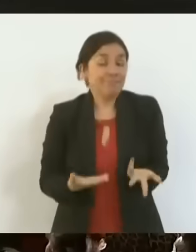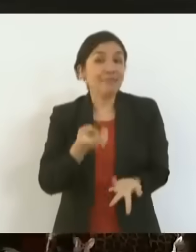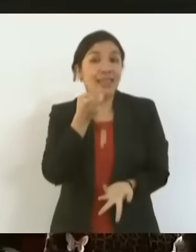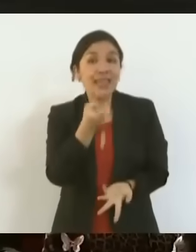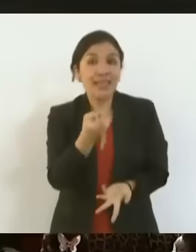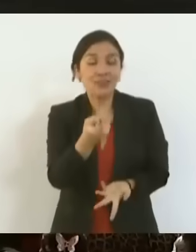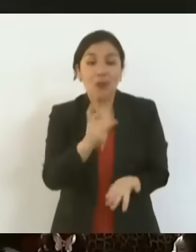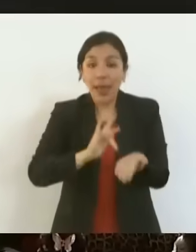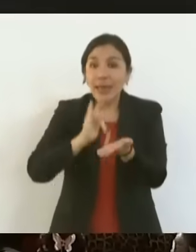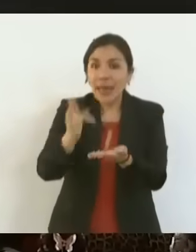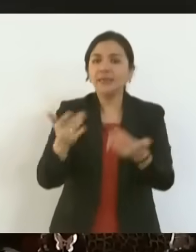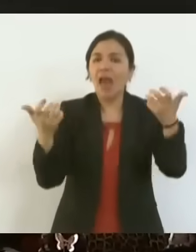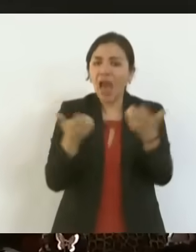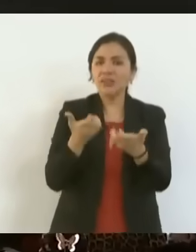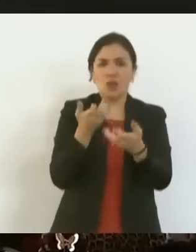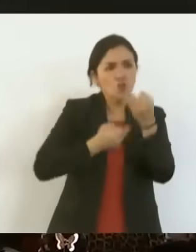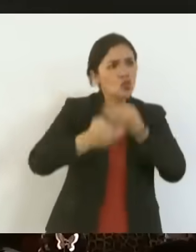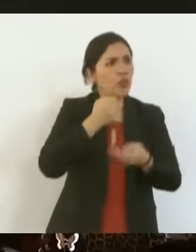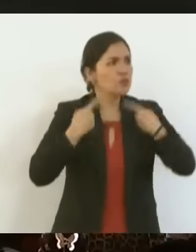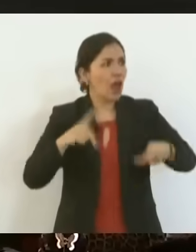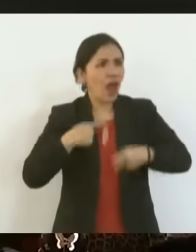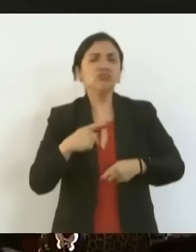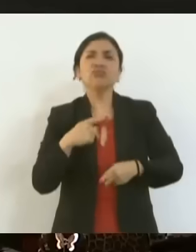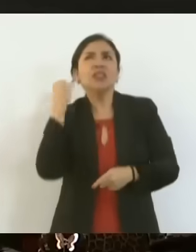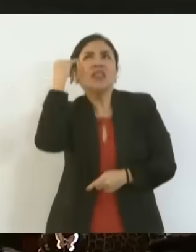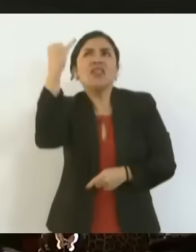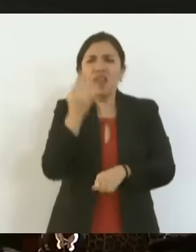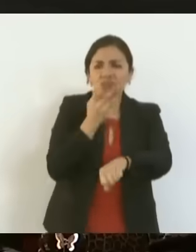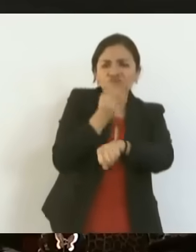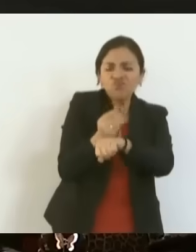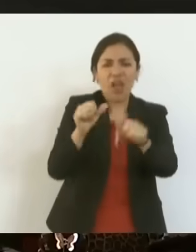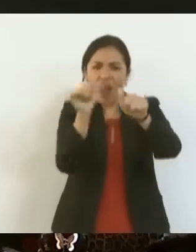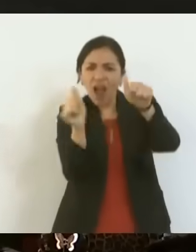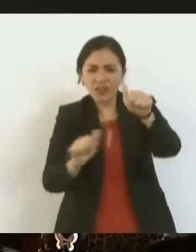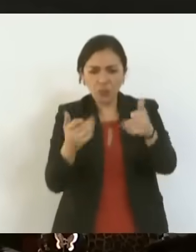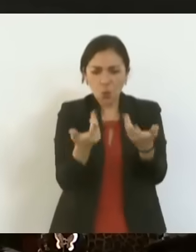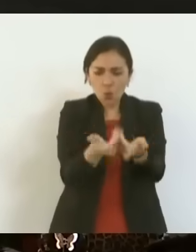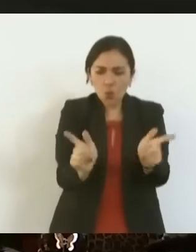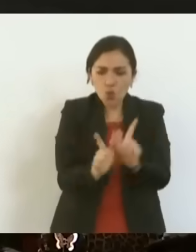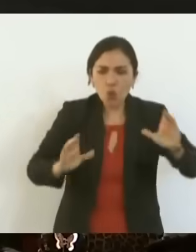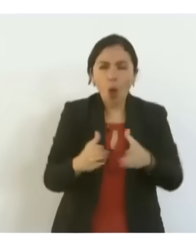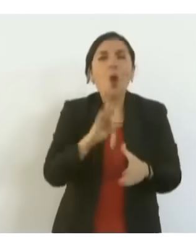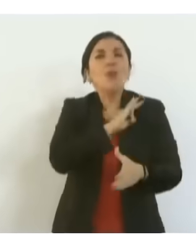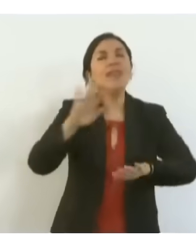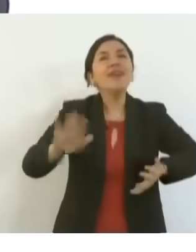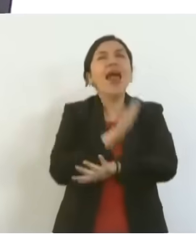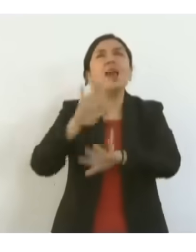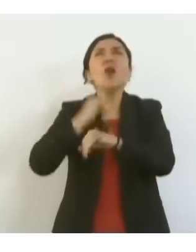a través de la creación colectiva y artística, como podemos reimaginar otros mundos posibles,